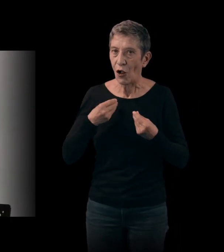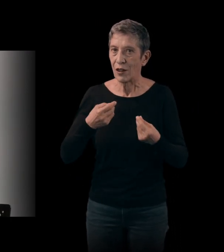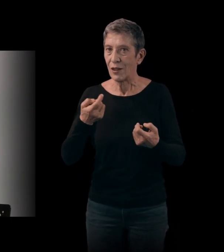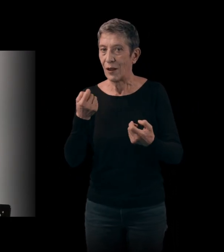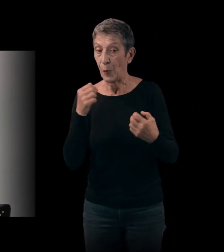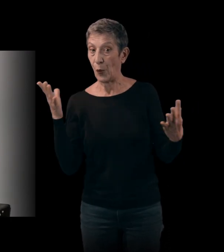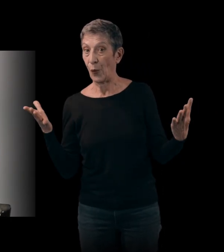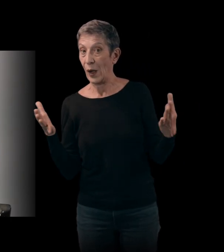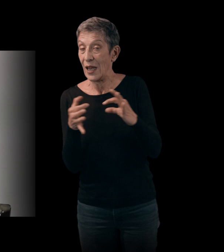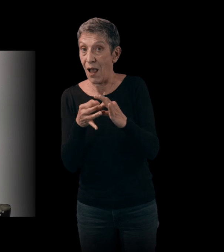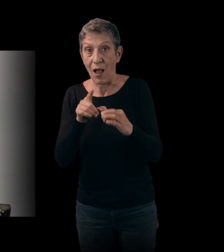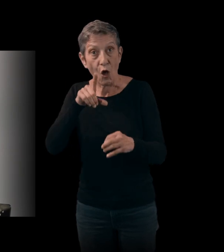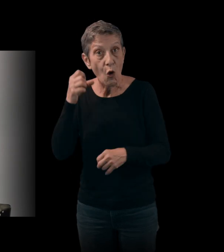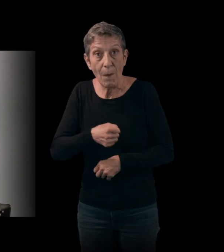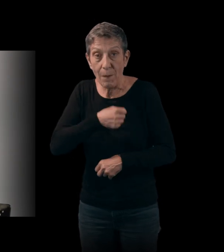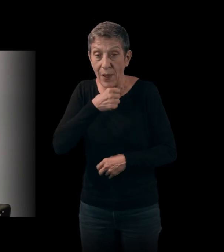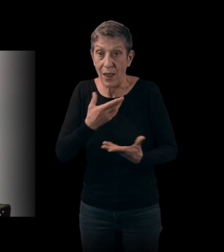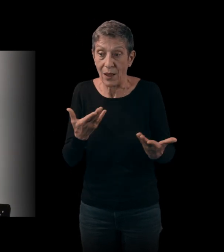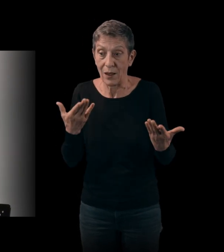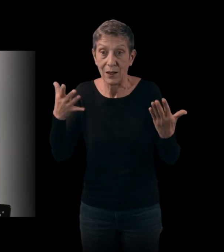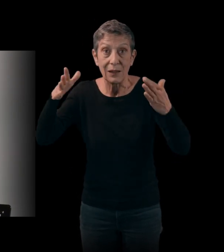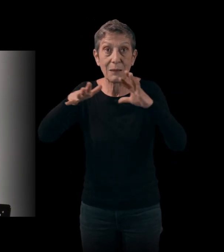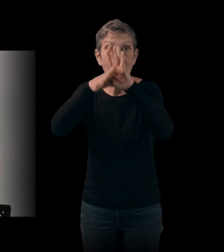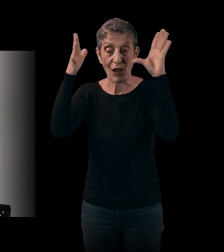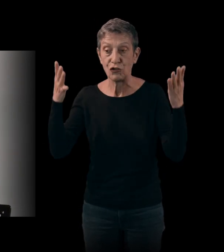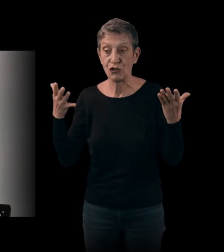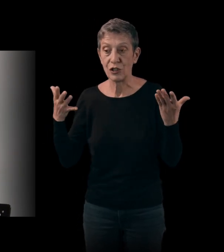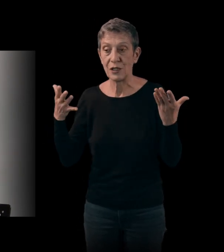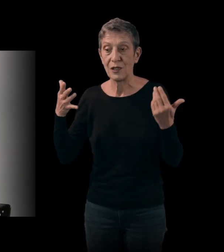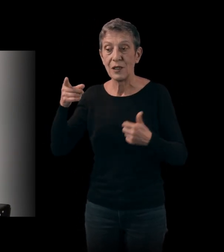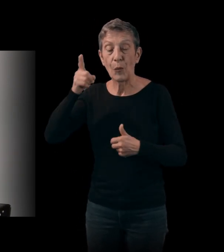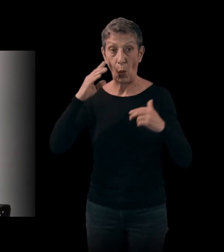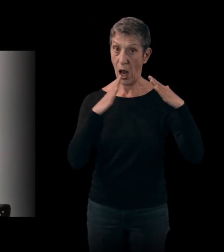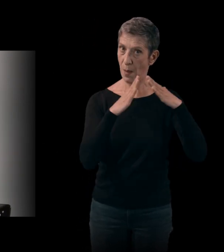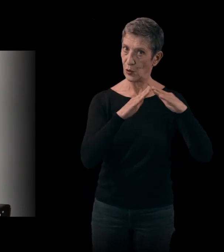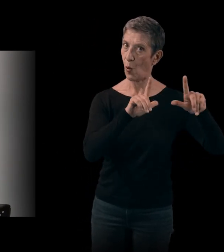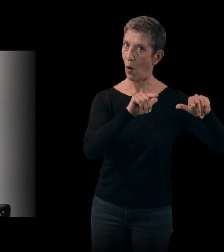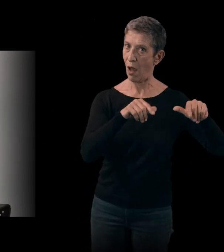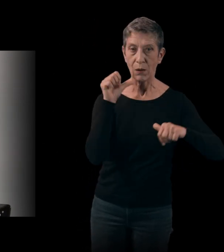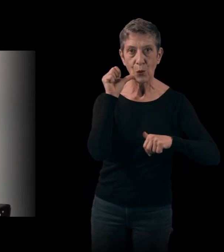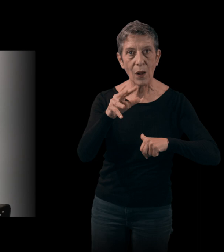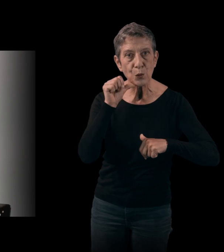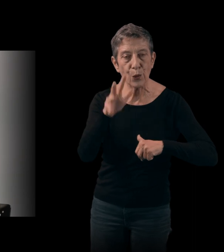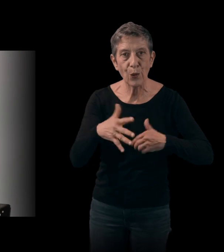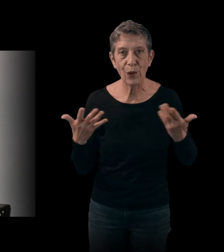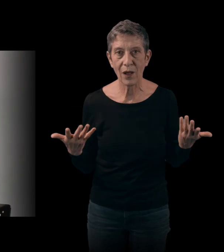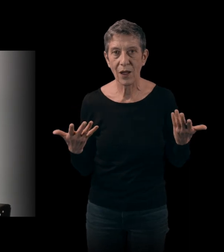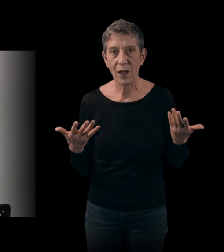j'en avais, puisque c'était une présence dans la maison très quotidienne, mais très silencieuse.